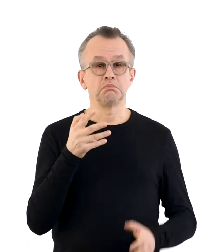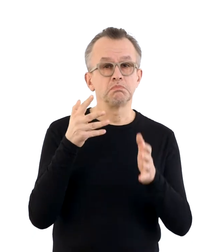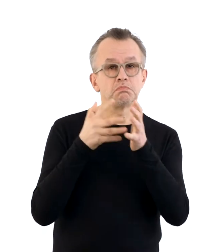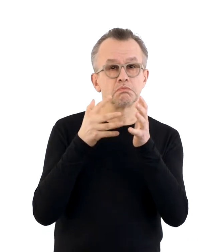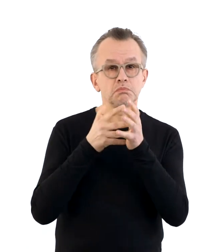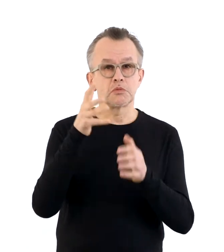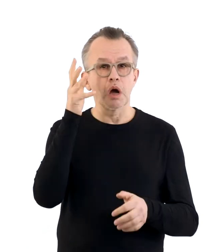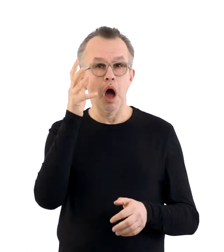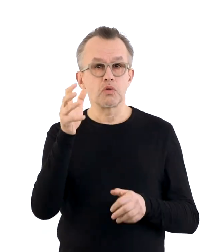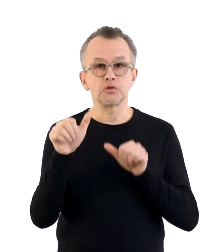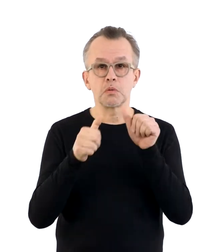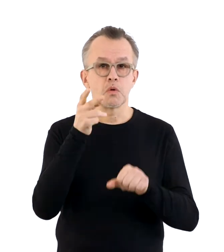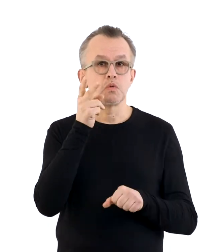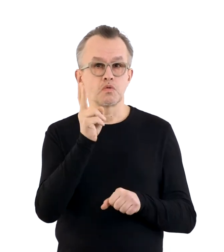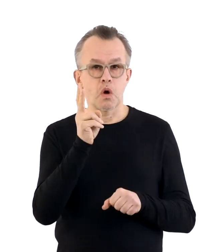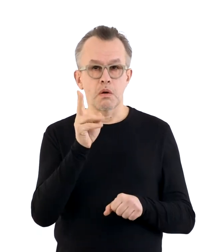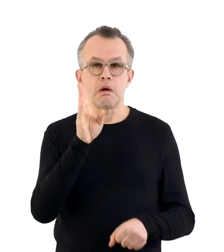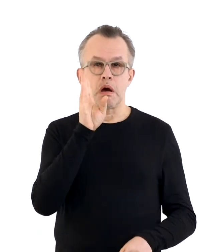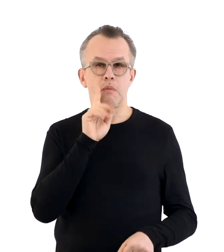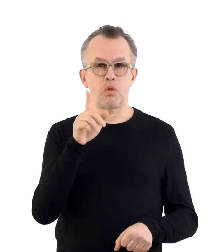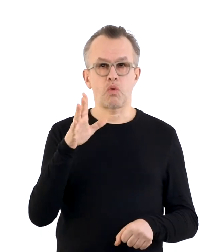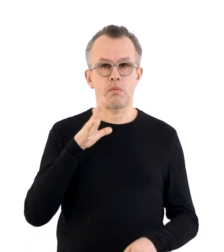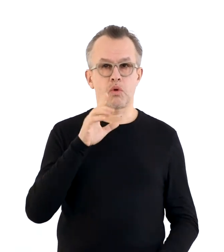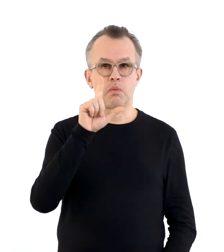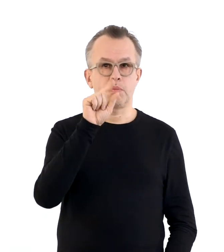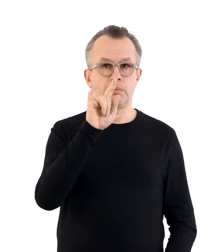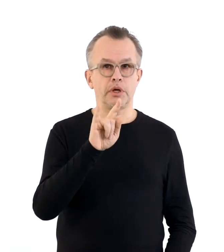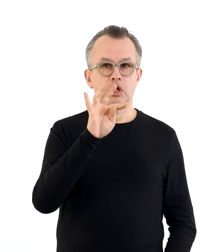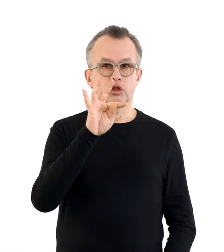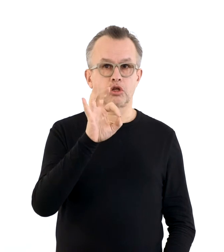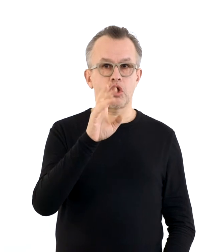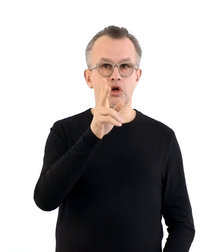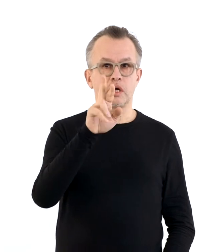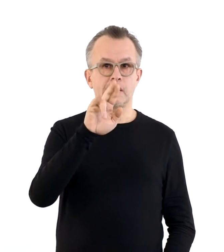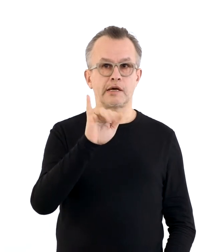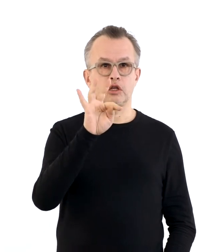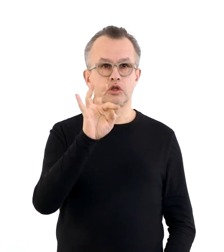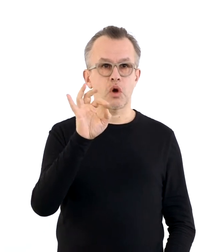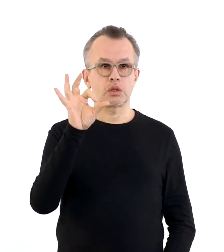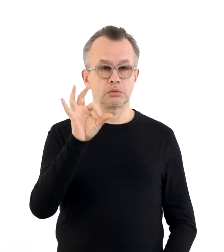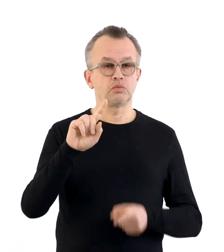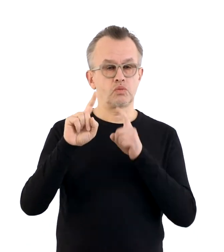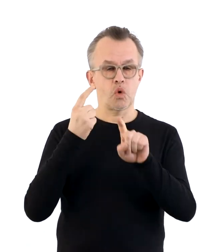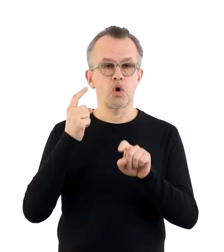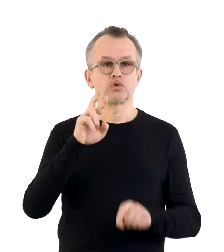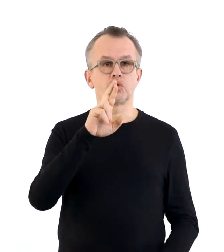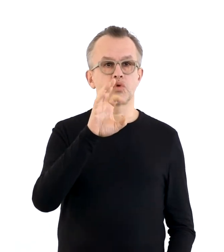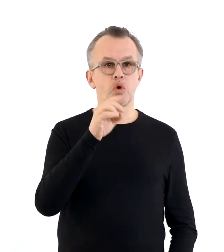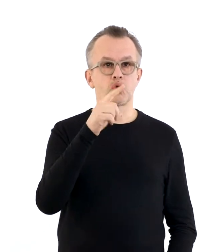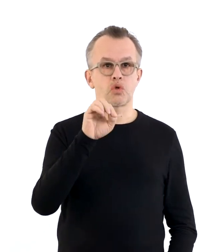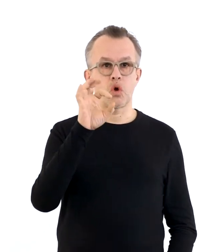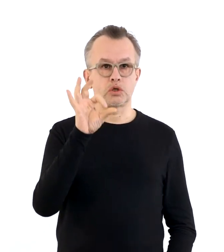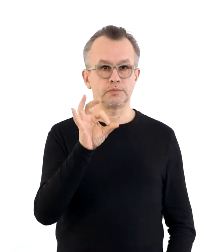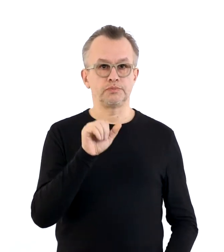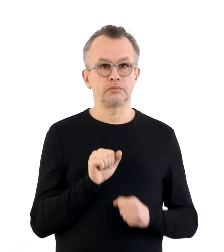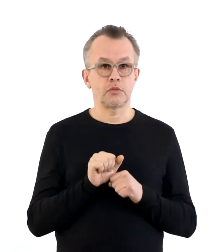Istnieje przypuszczenie, że jej twórcą był Pytokritos z Rodos.